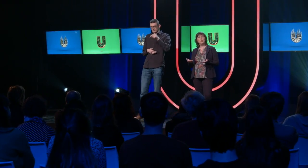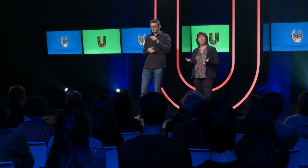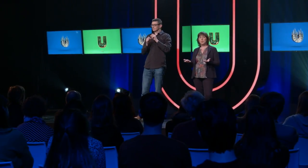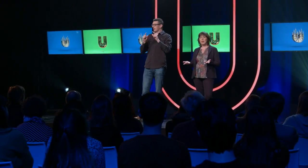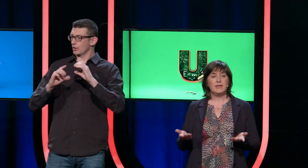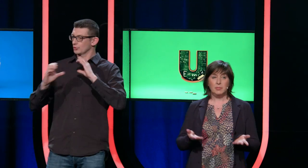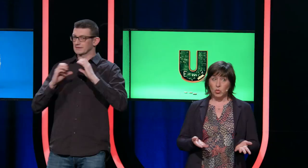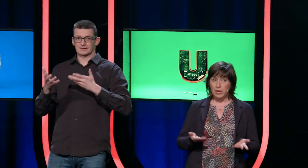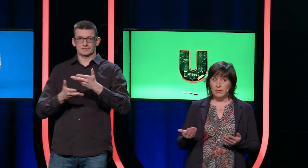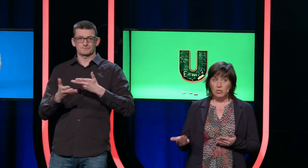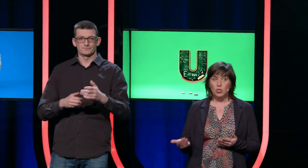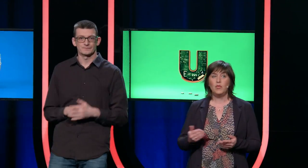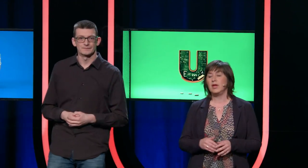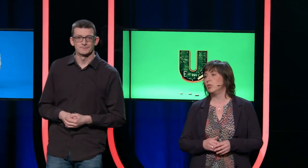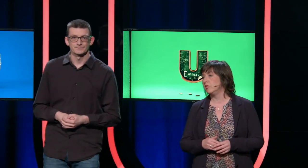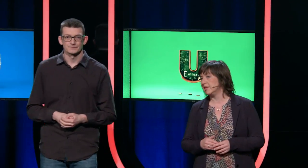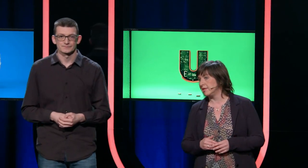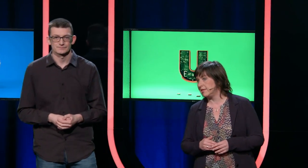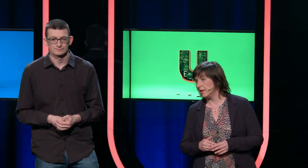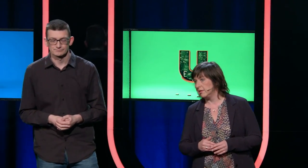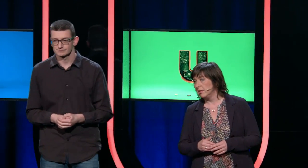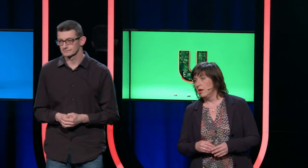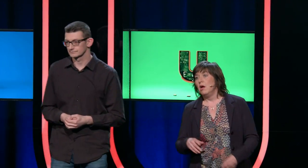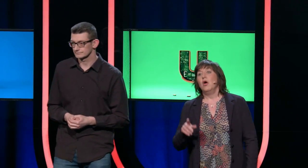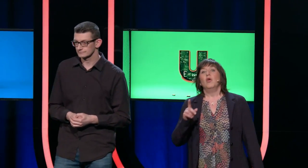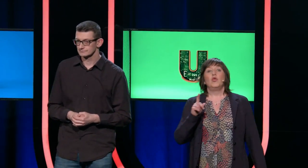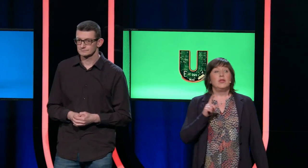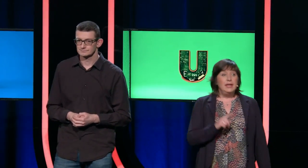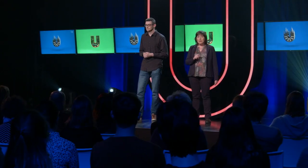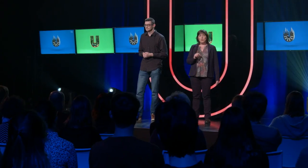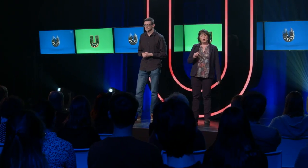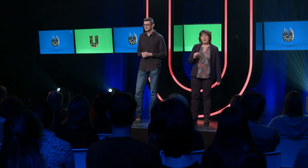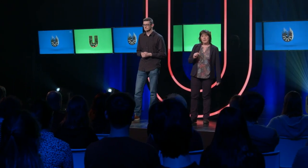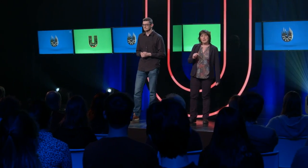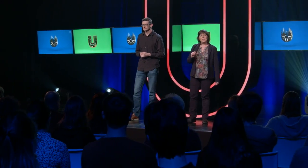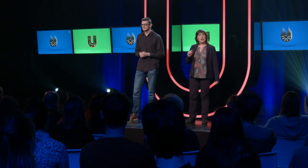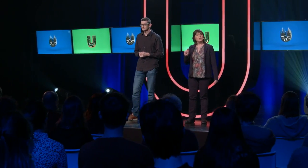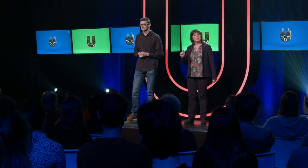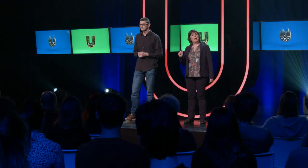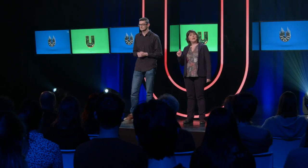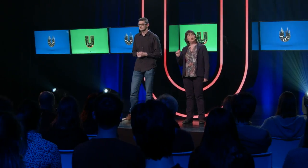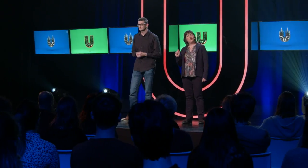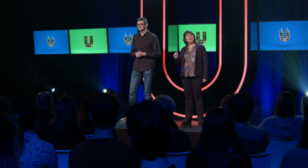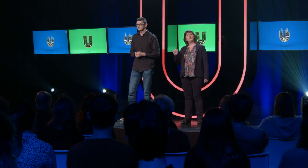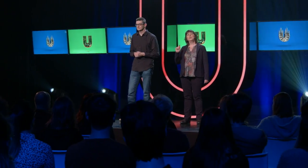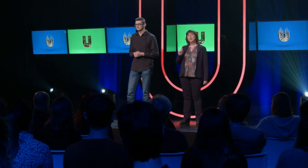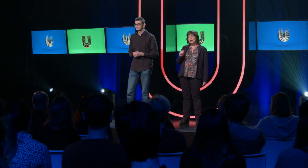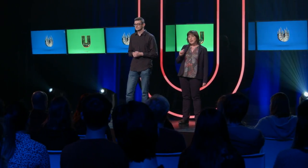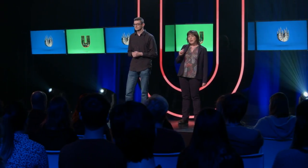op het moment dat bij hun kind doofheid wordt vastgesteld. Voor die dove kinderen is Vlaamse Gebarentaal dus niet hun moedertaal